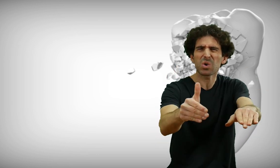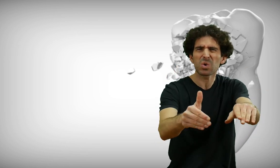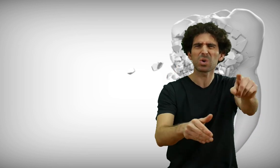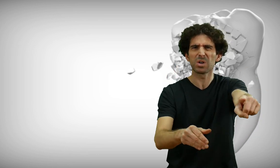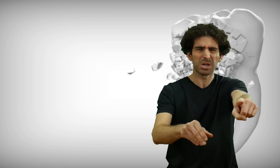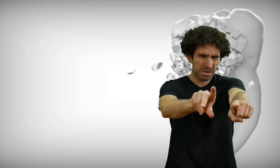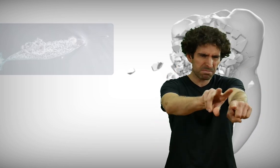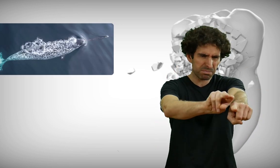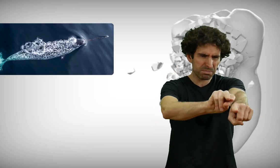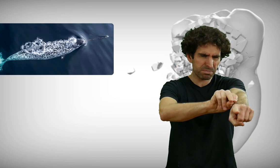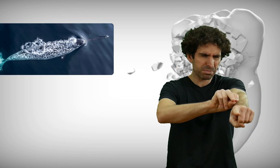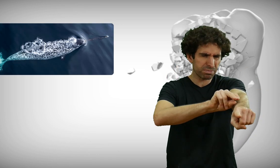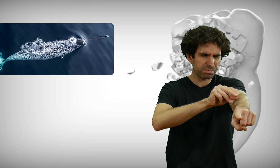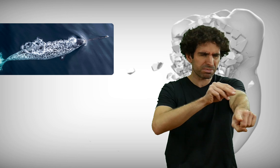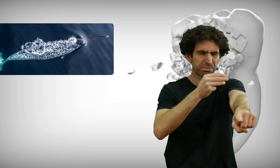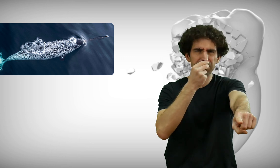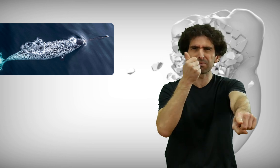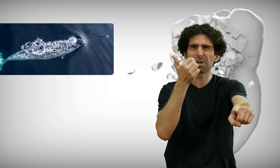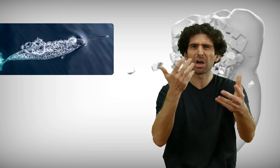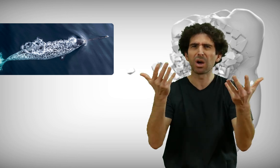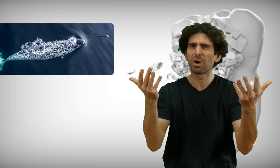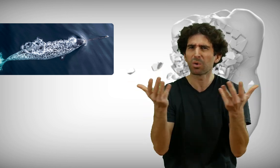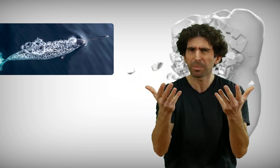et qui ressentent quoi ?